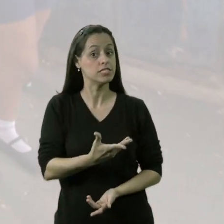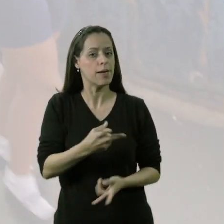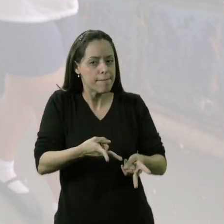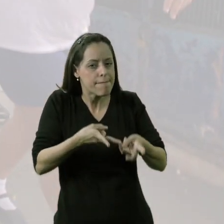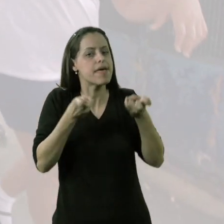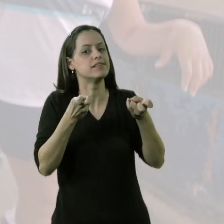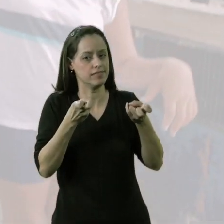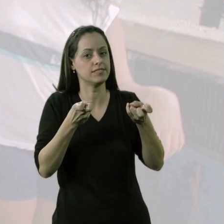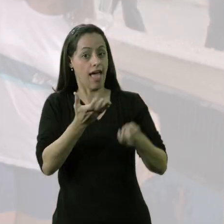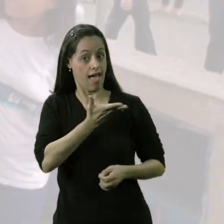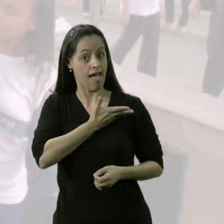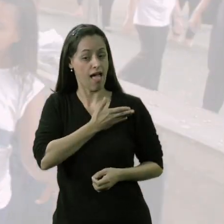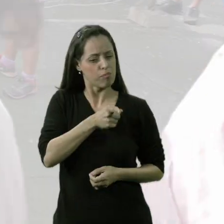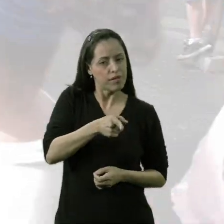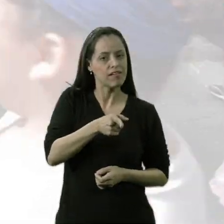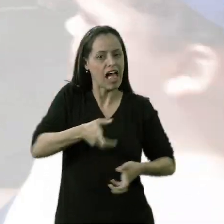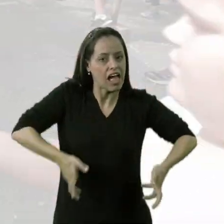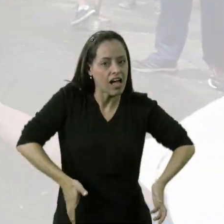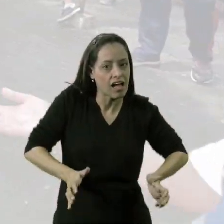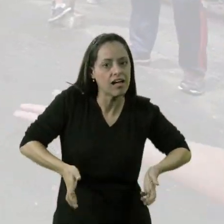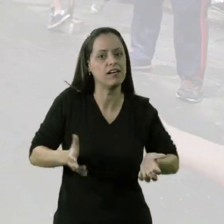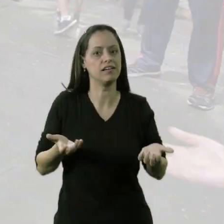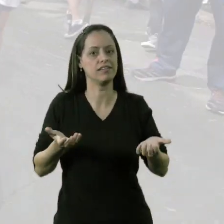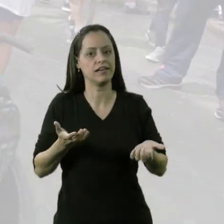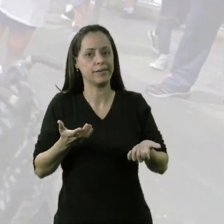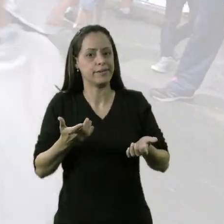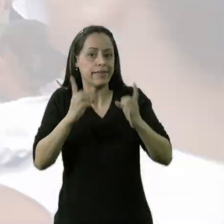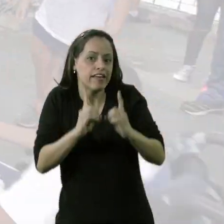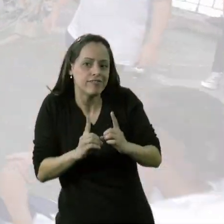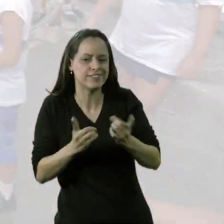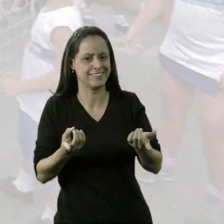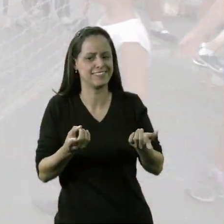Eles perceberem que porque um colega é cadeirante, tem algum tipo de deficiência,